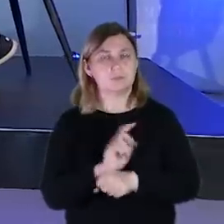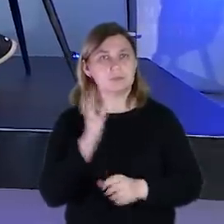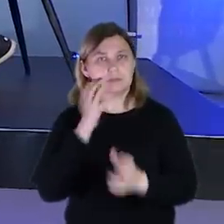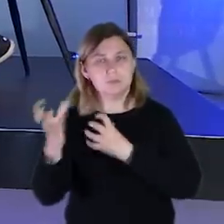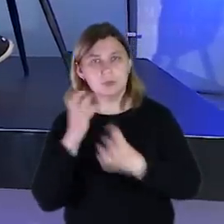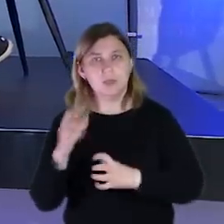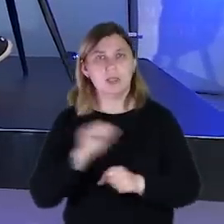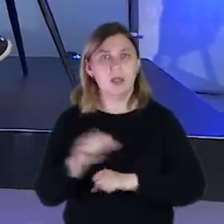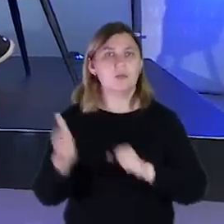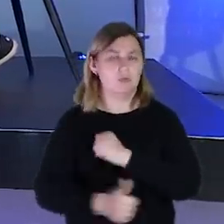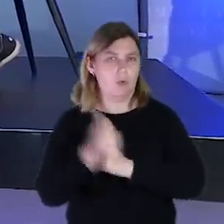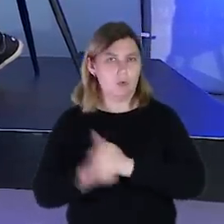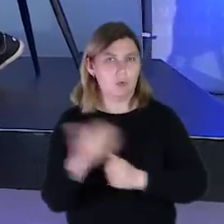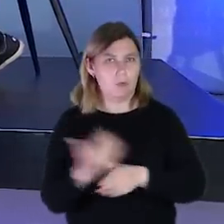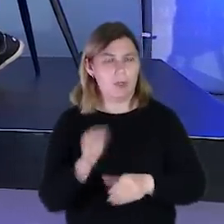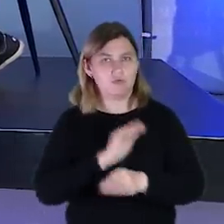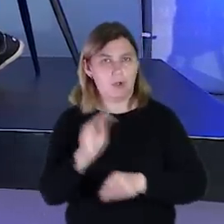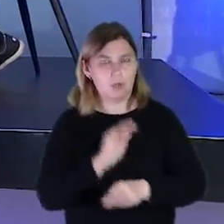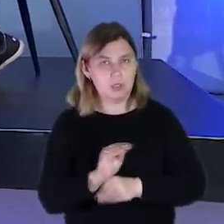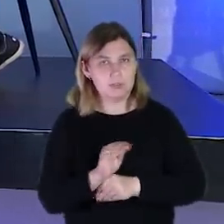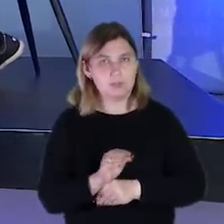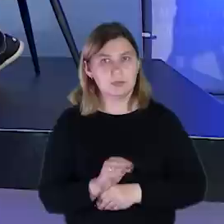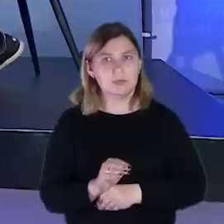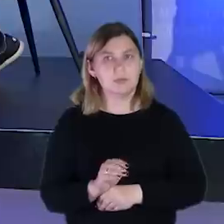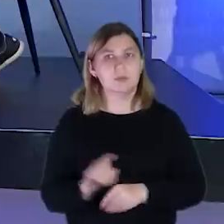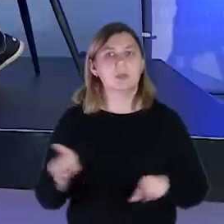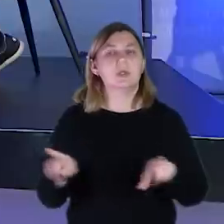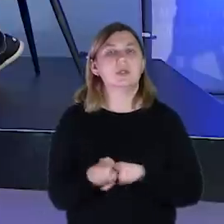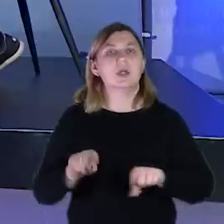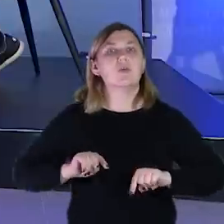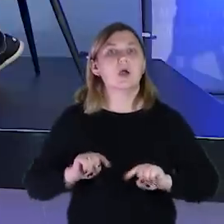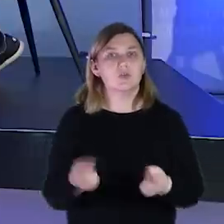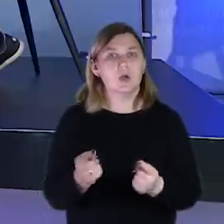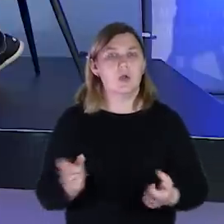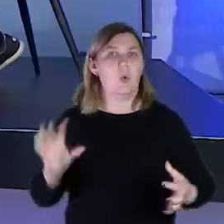Również zachowały się dokumenty ze szkoleń i z organizowania sieci łączności.